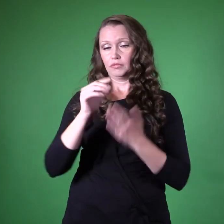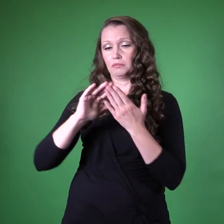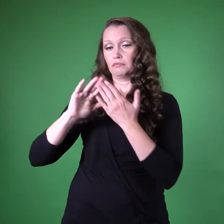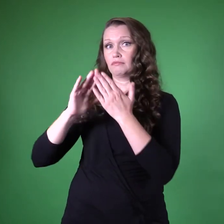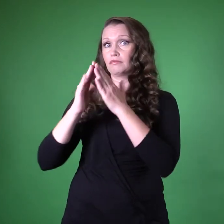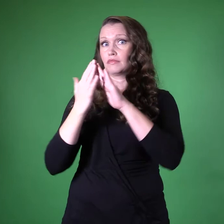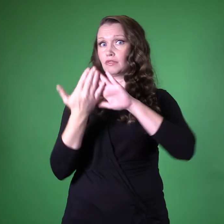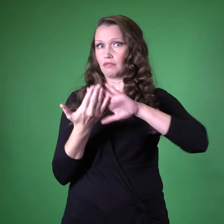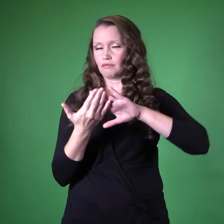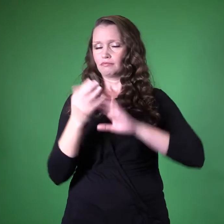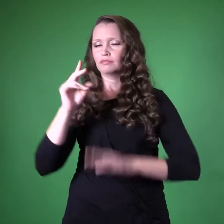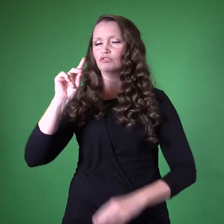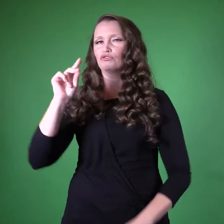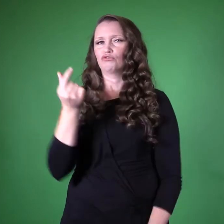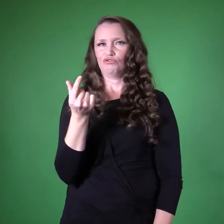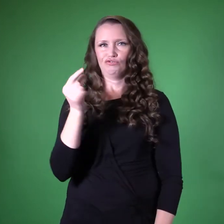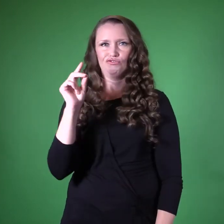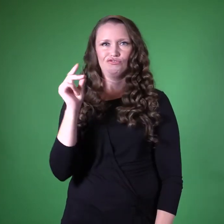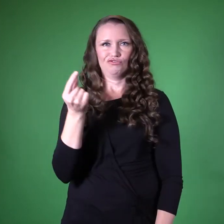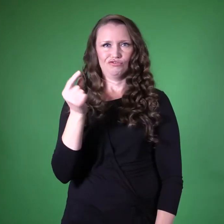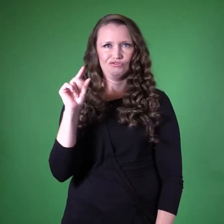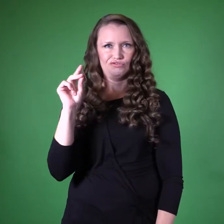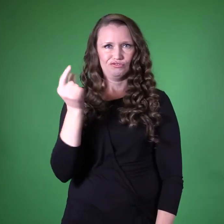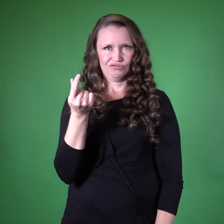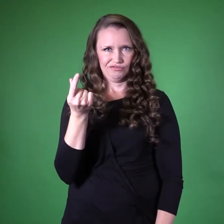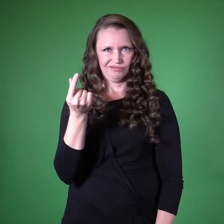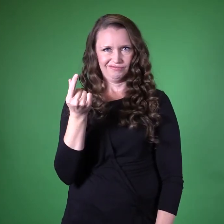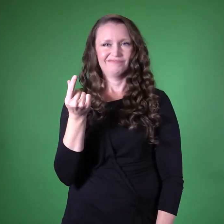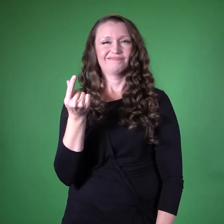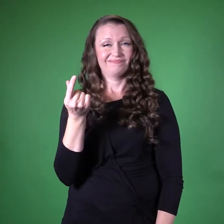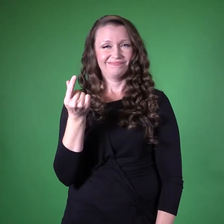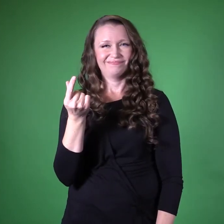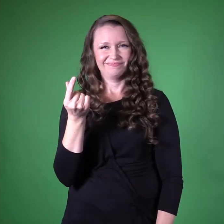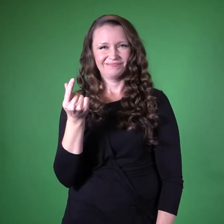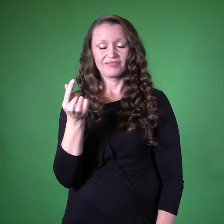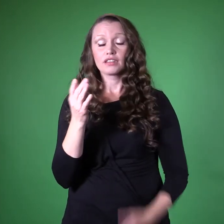BECAME THE SIGN DOG.